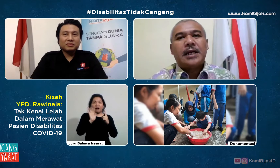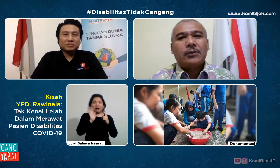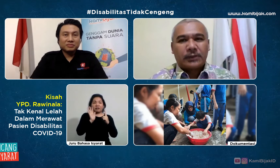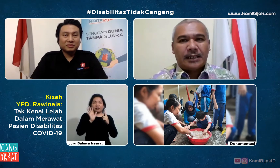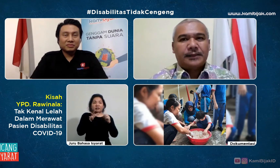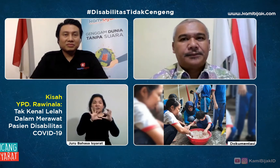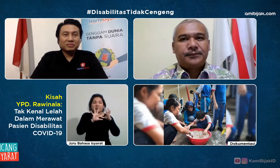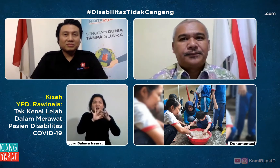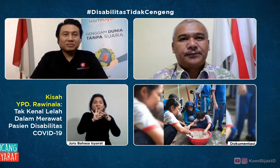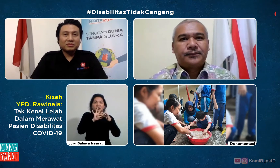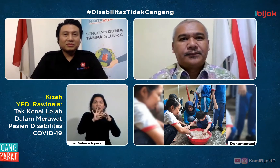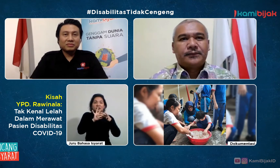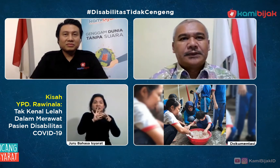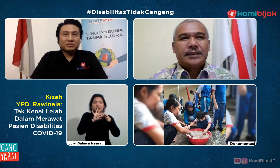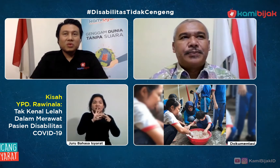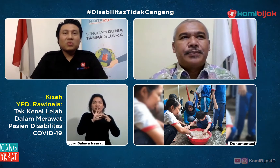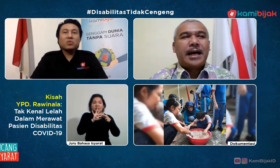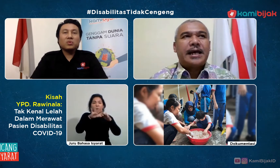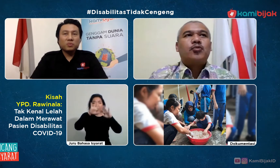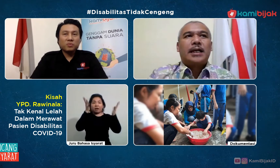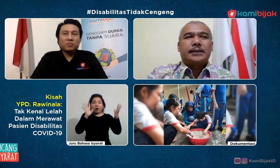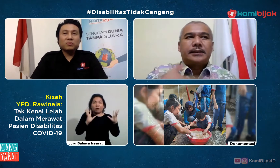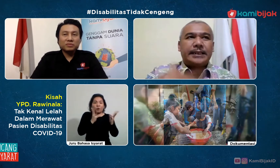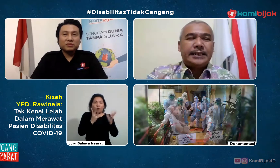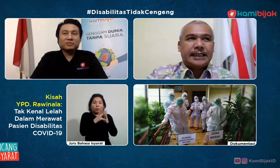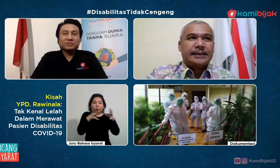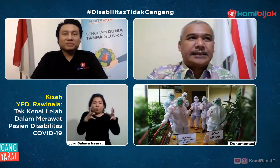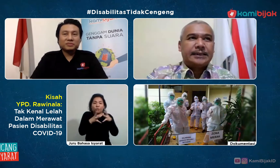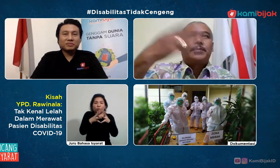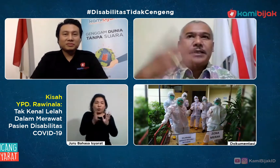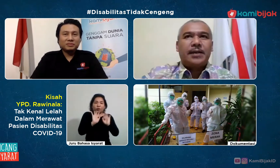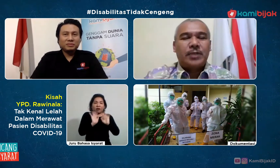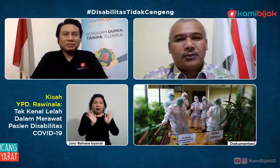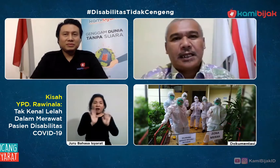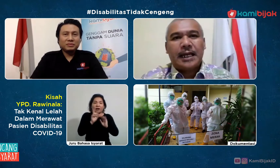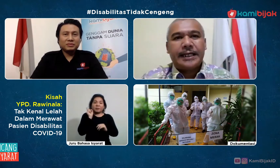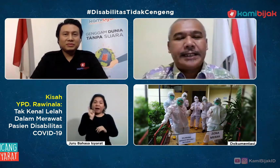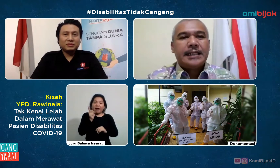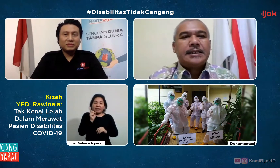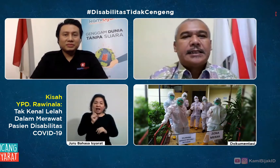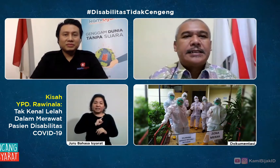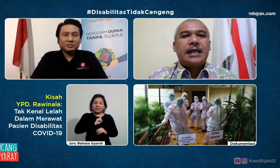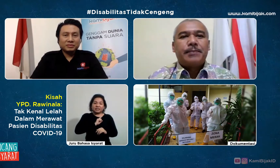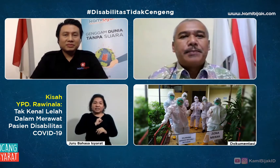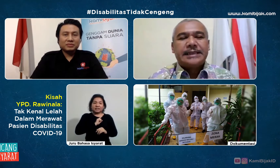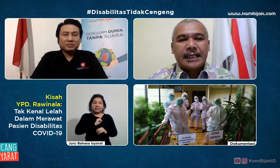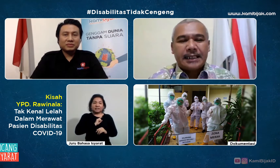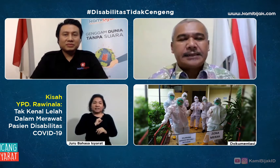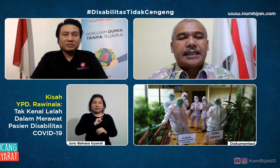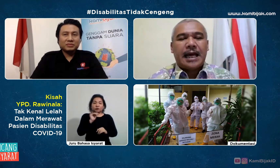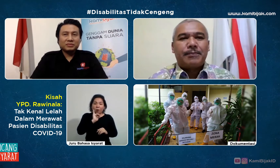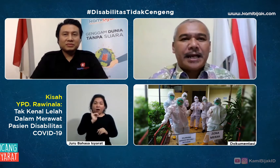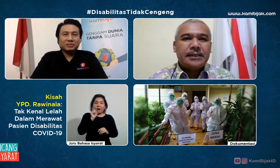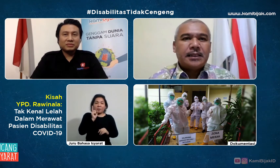dengan banyak orang jadi berbahaya buat diri kita sendiri juga berbahaya buat orang lain Jadi menjaga jarak aman